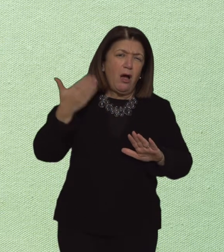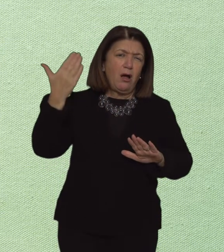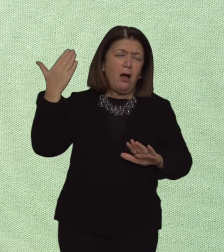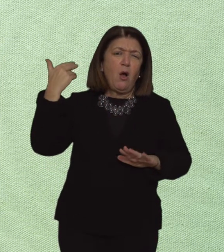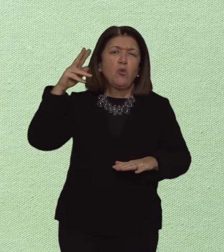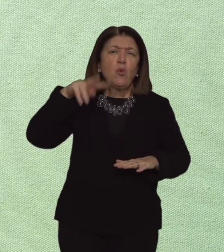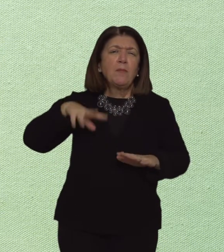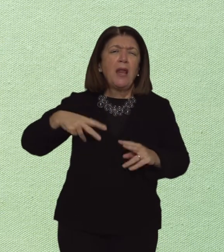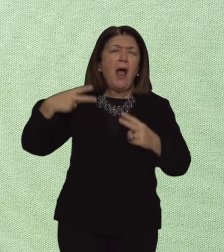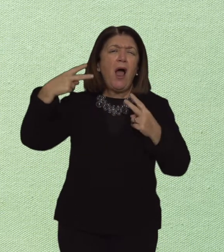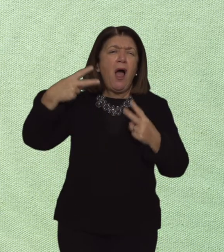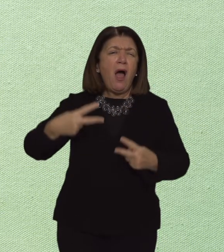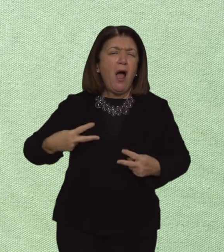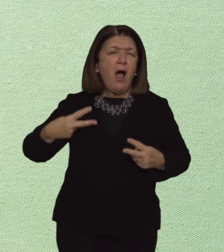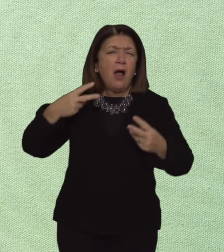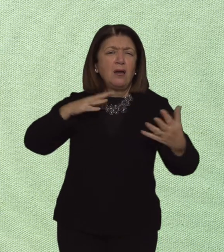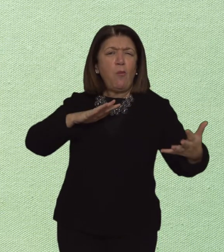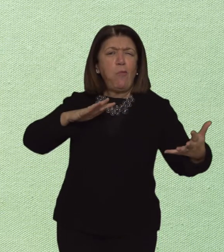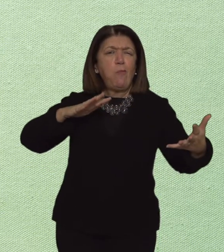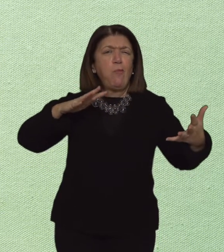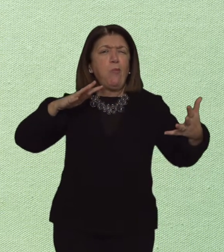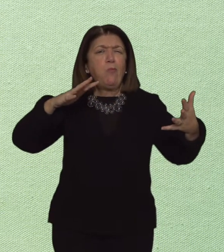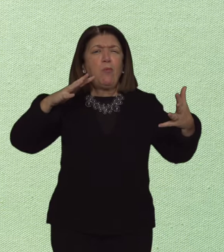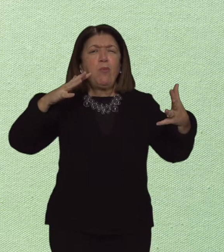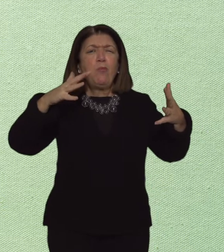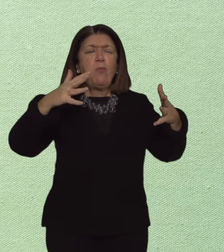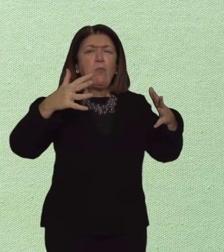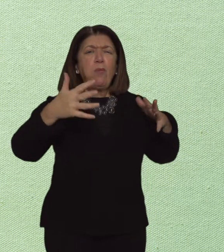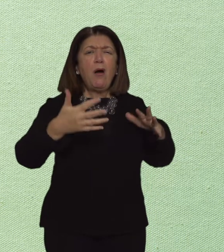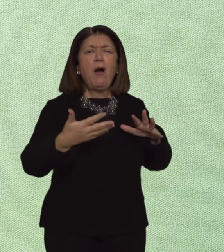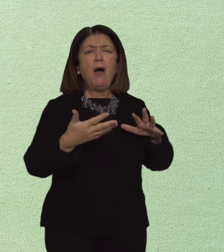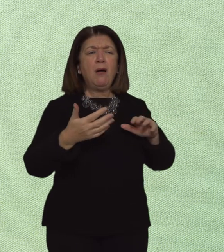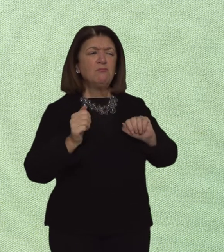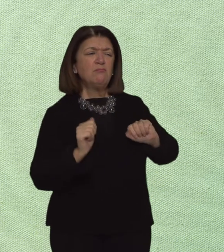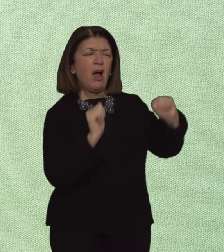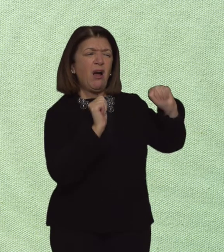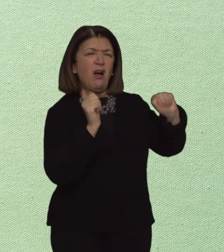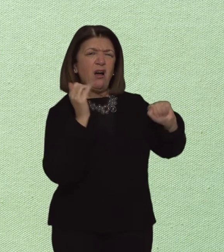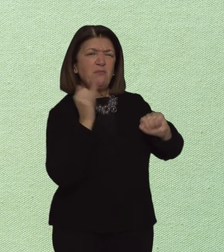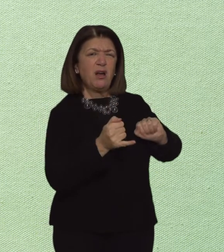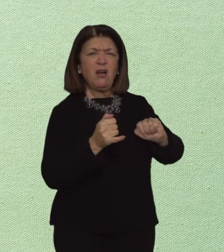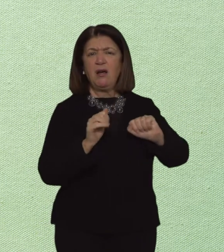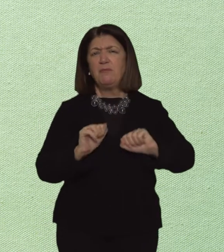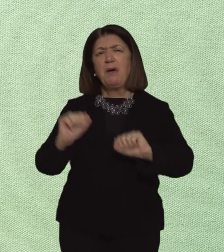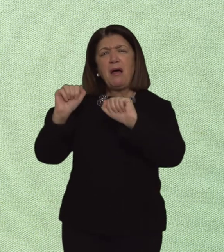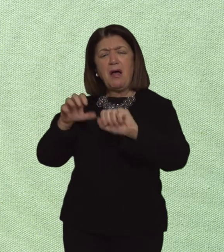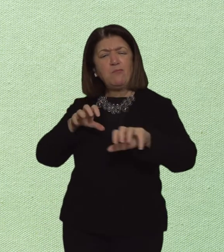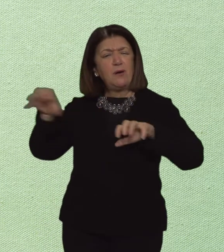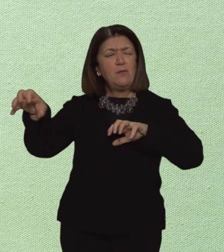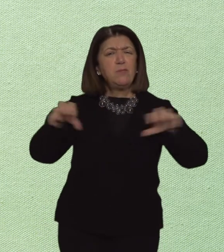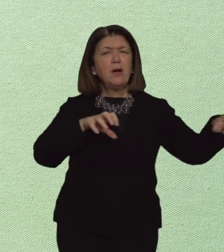mai siamo riusciti veramente riconciliare a riconciliarsi, o bisognava mettere a nudo e